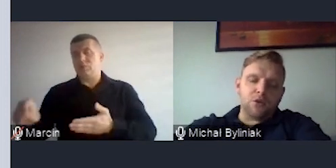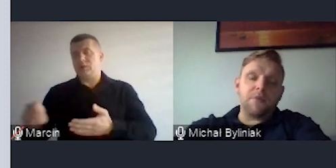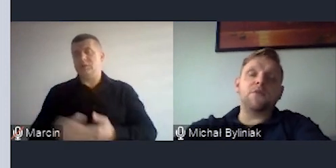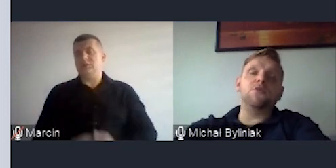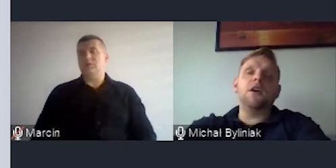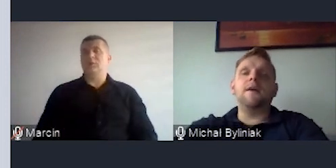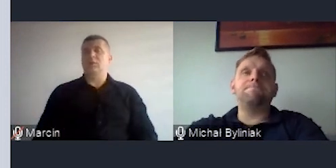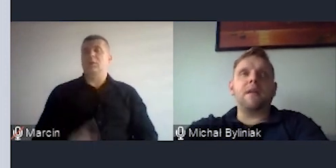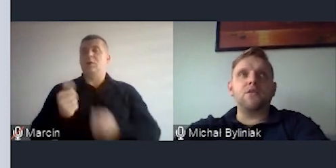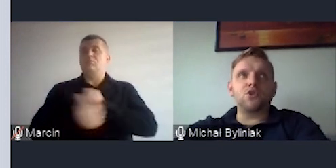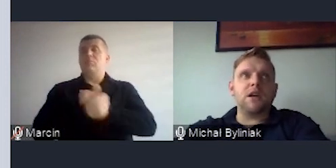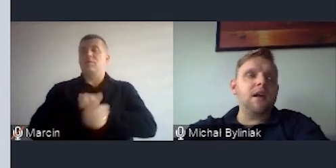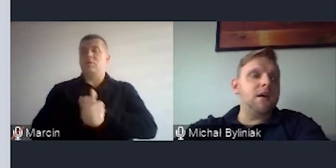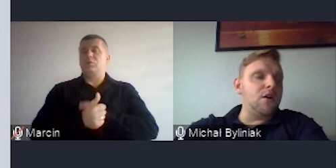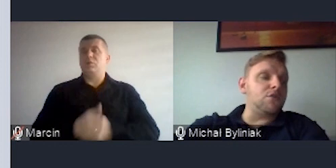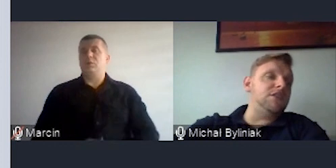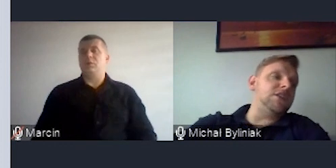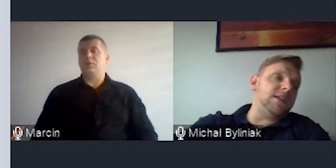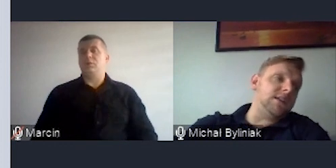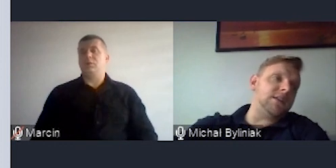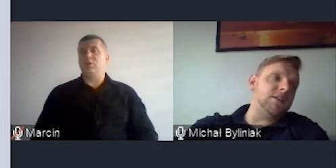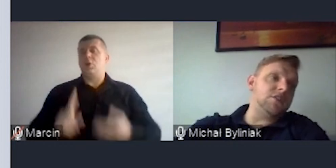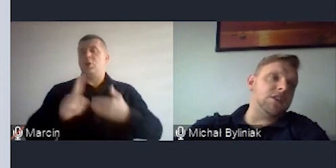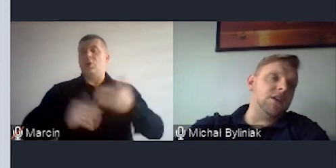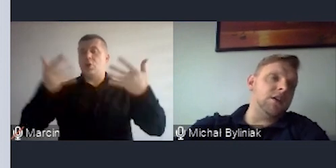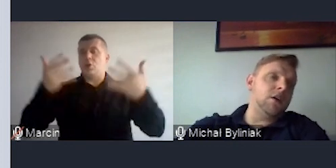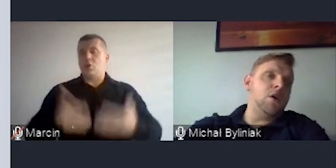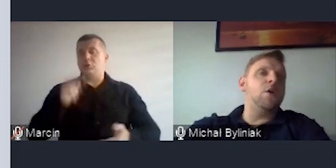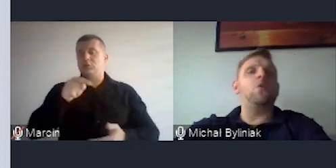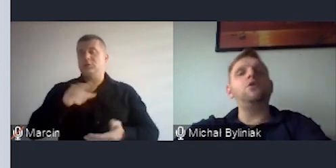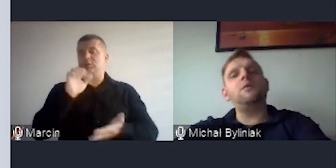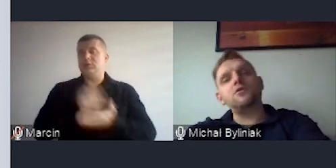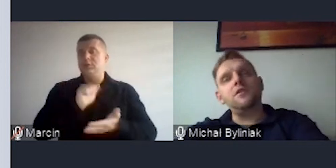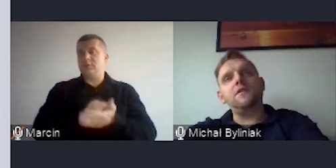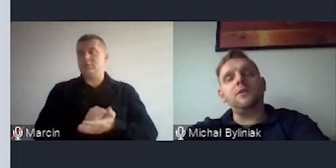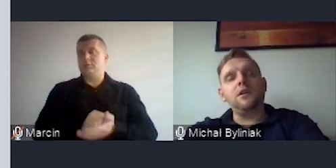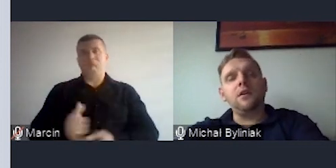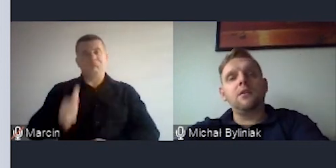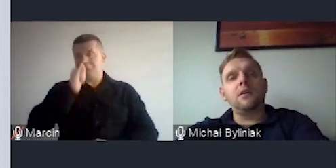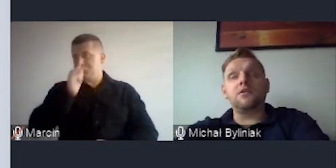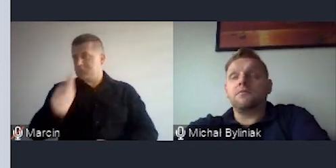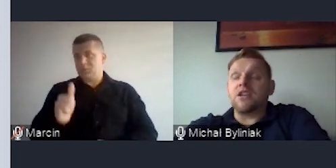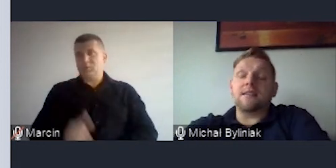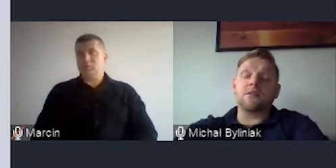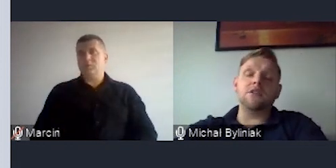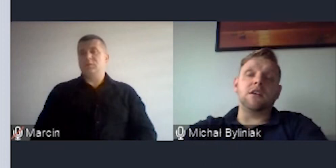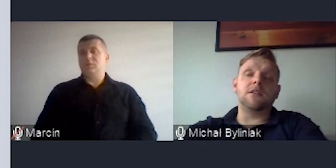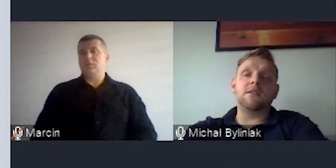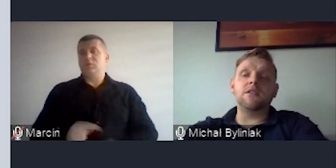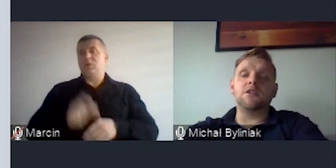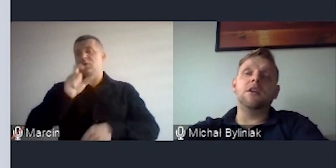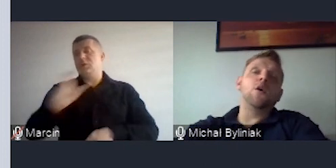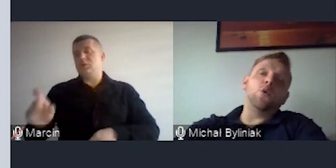która powoduje, że rozliczenie tej zaliczki uniemożliwi mi, czy czas rozliczania tej zaliczki,